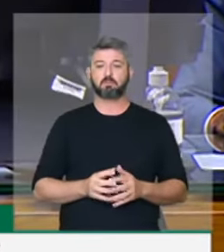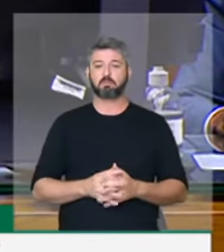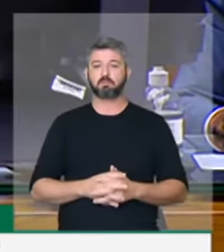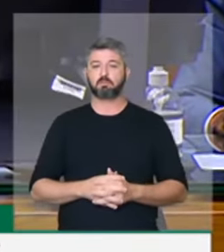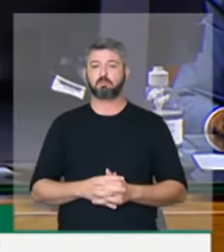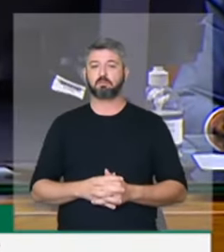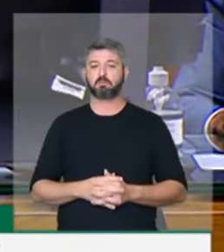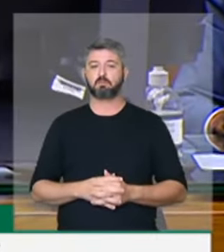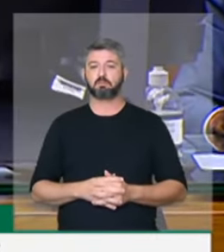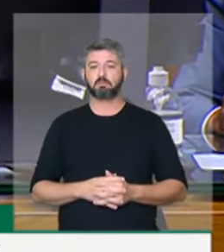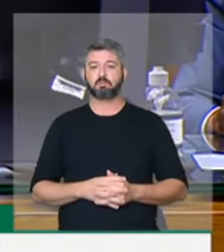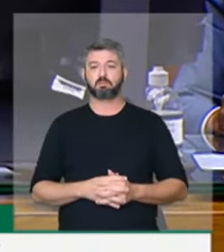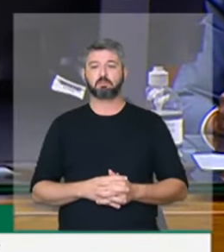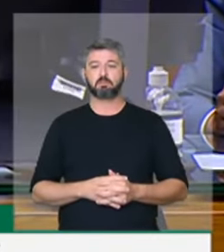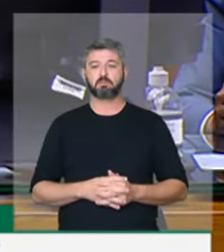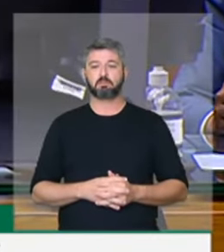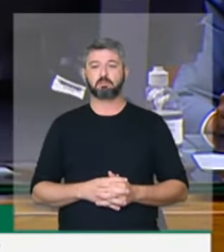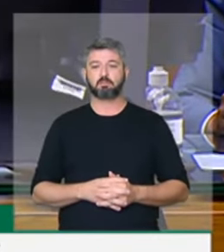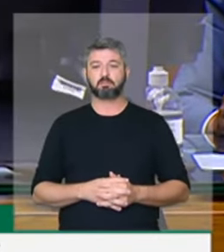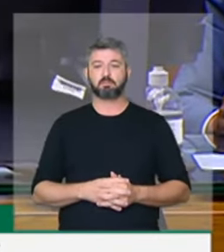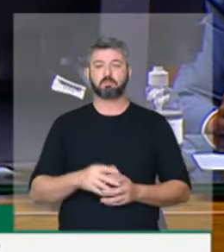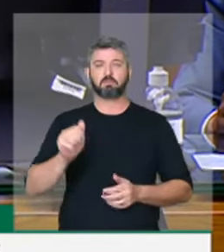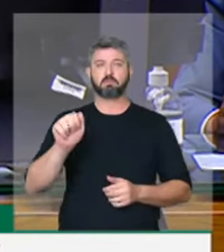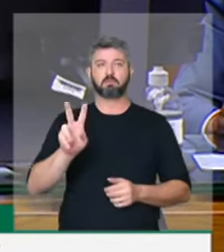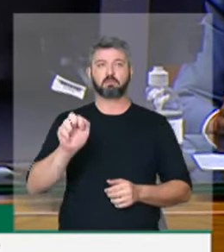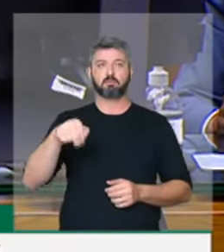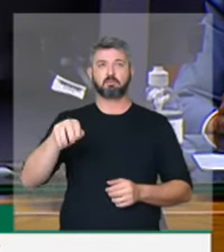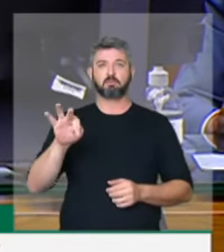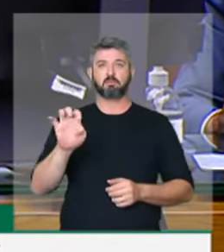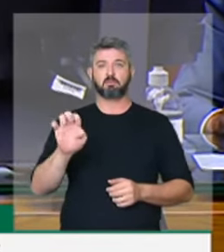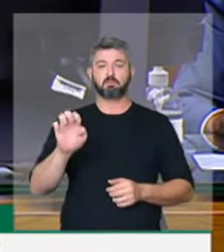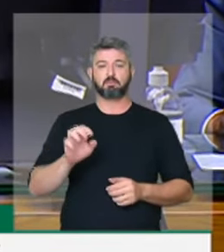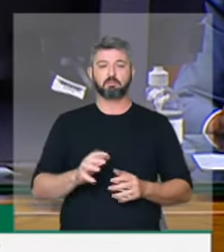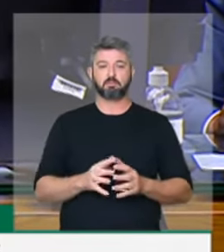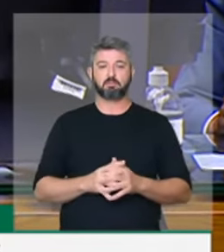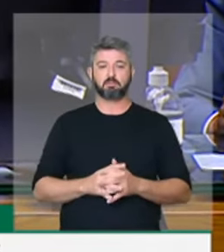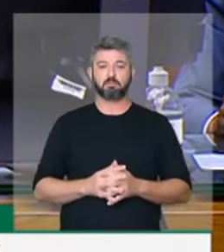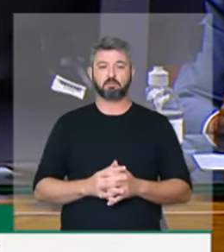ORIENTA O AVANTE? [DEPUTADO]: SENHOR PRESIDENTE, O AVANTE ORIENTA